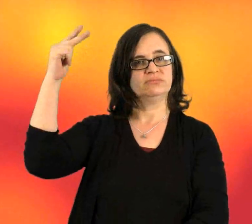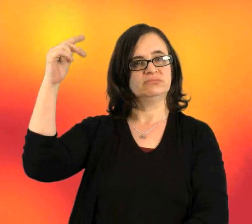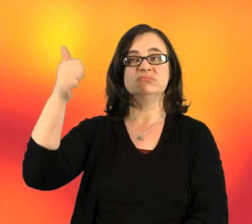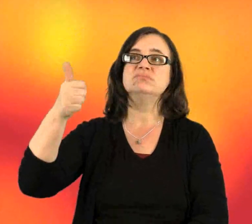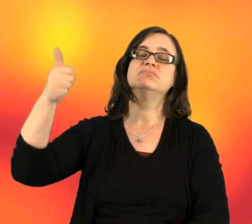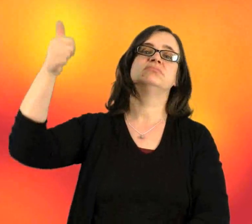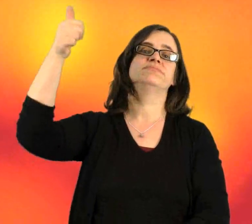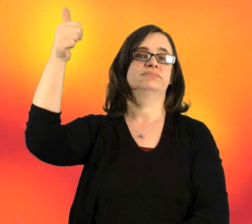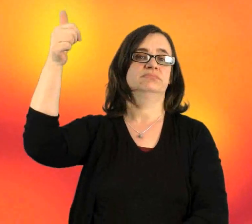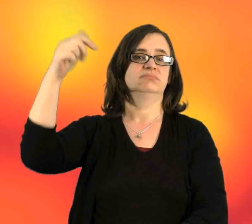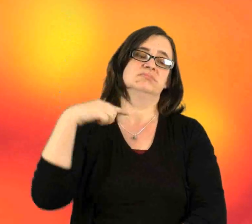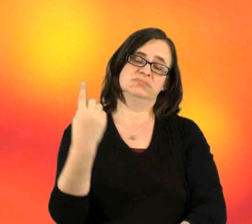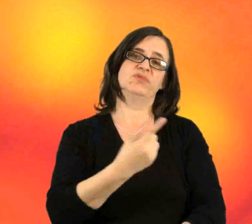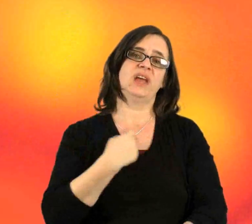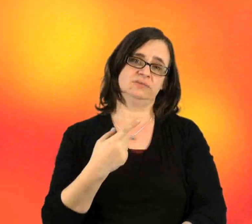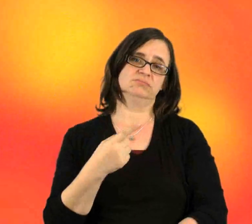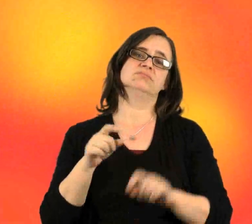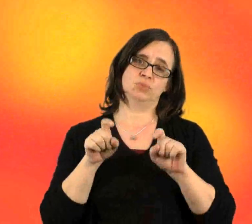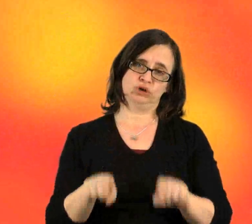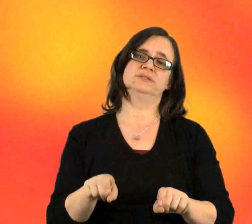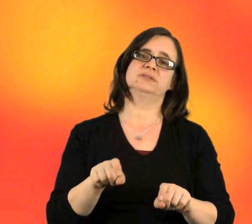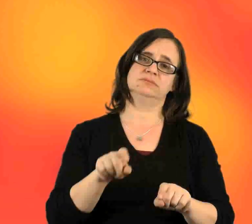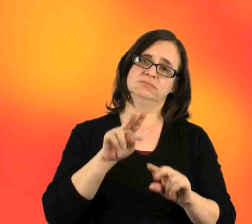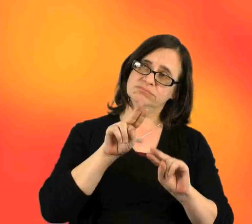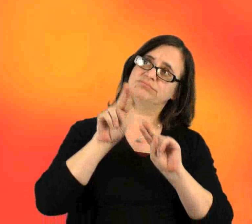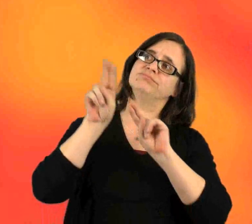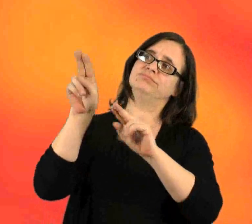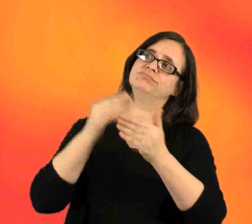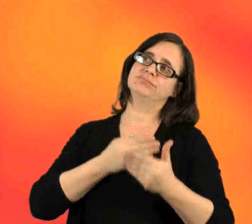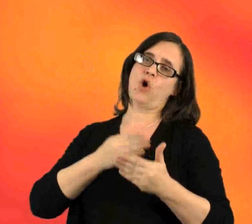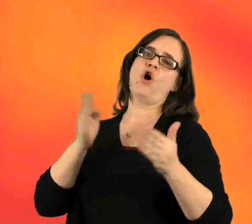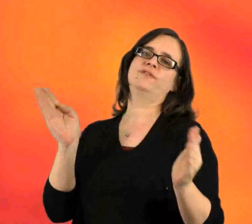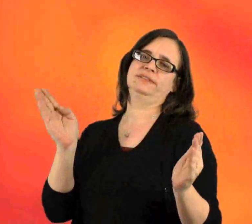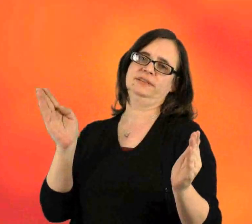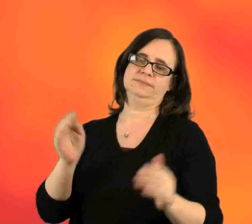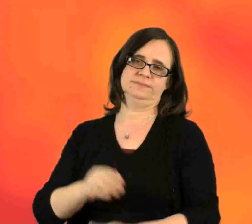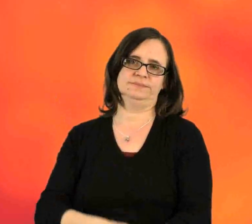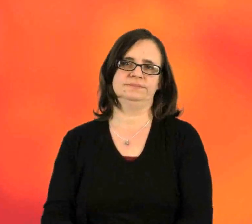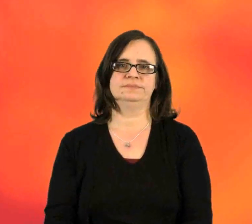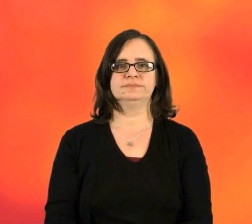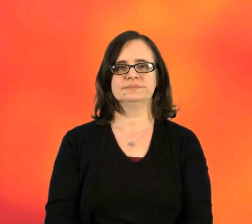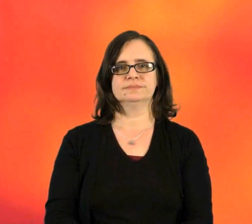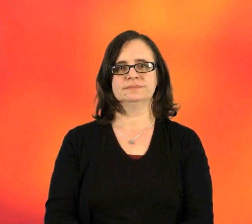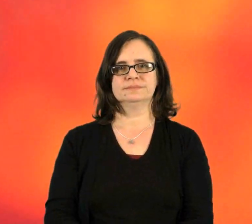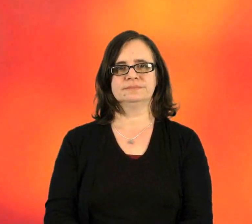Gott ist der Chef, wir müssen unser Herz offen zeigen